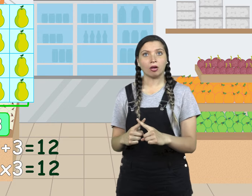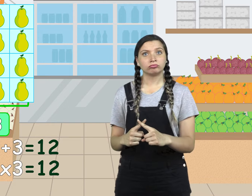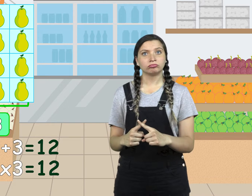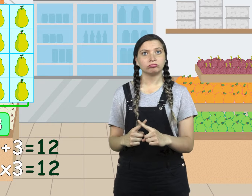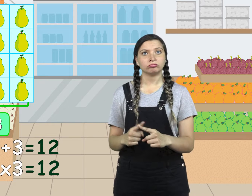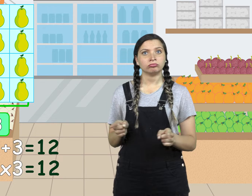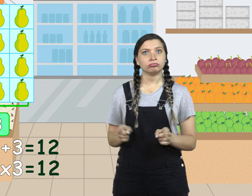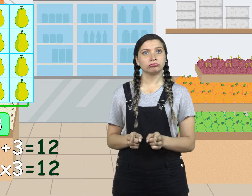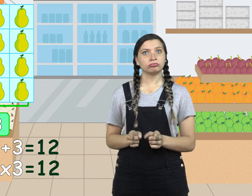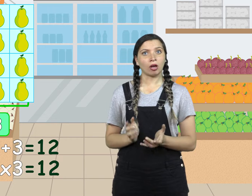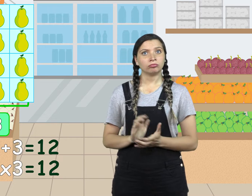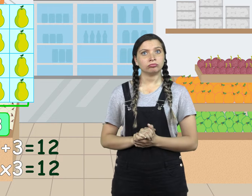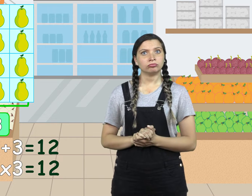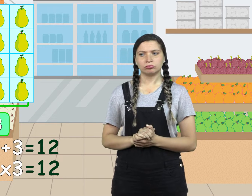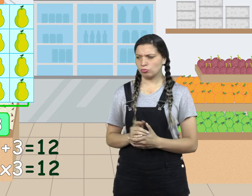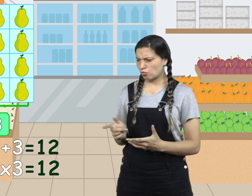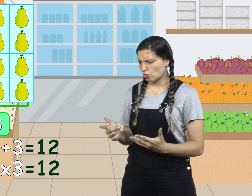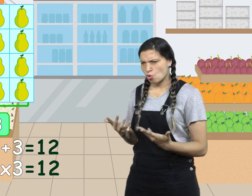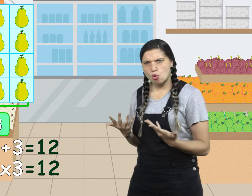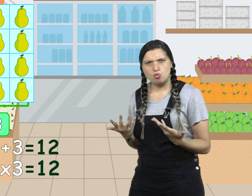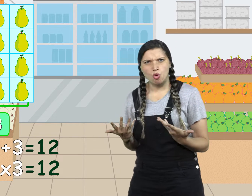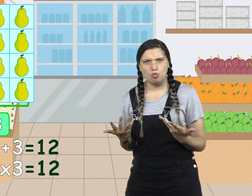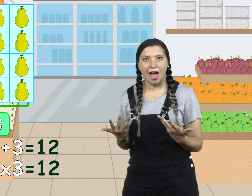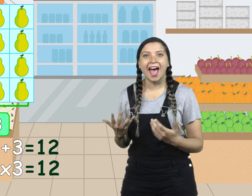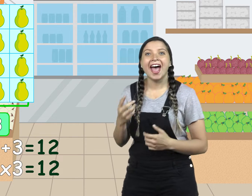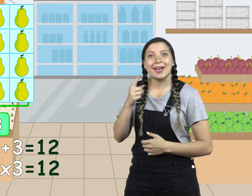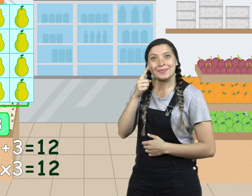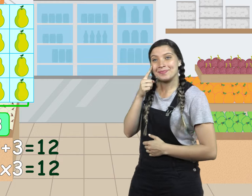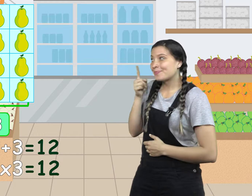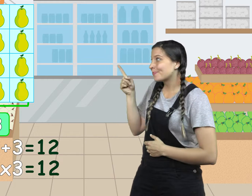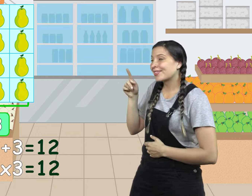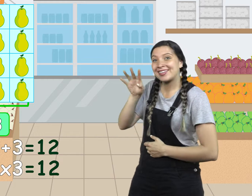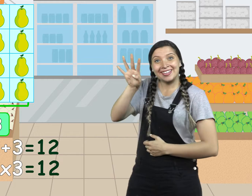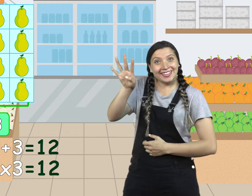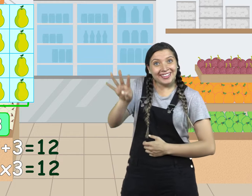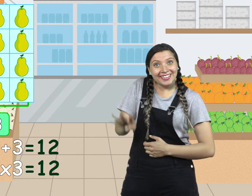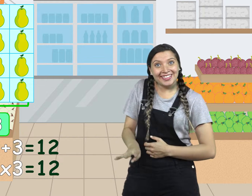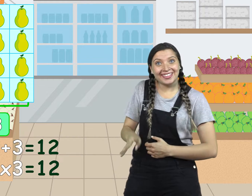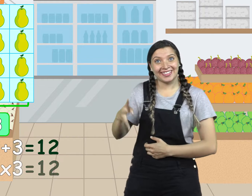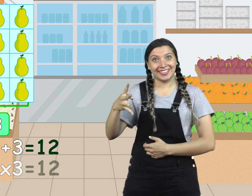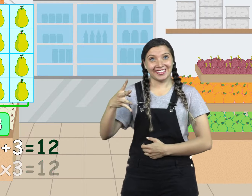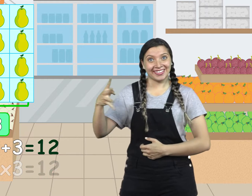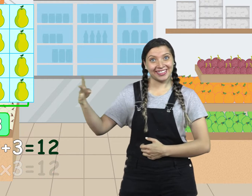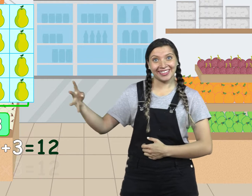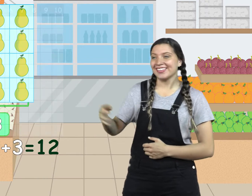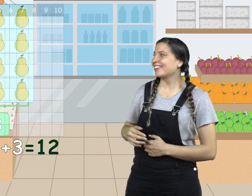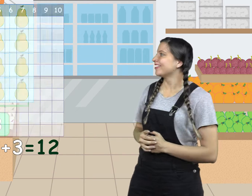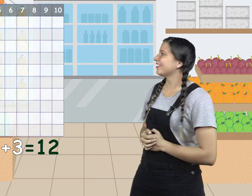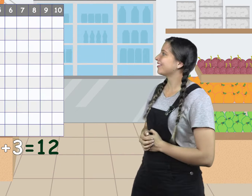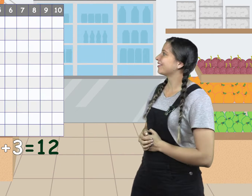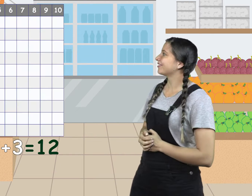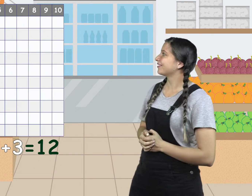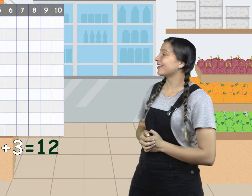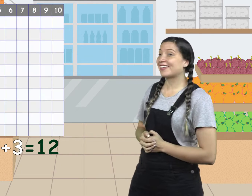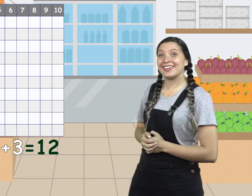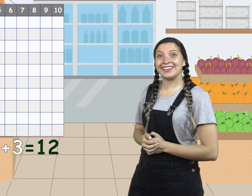en la otra forma solo multiplicamos, dando un resultado rápido y sencillo. ¿Pero cómo hacemos esto? Miremos la siguiente cuadricula.